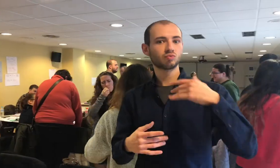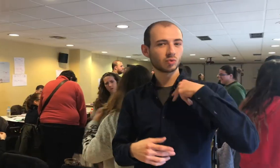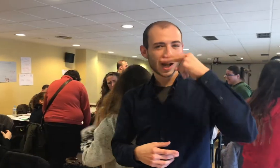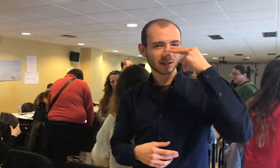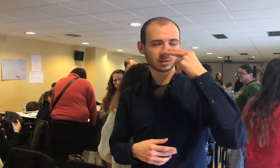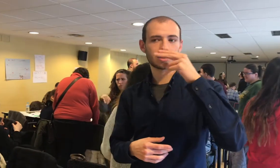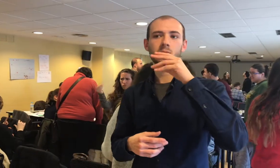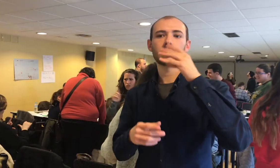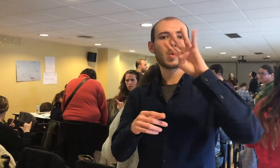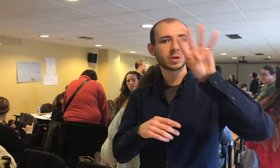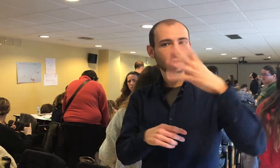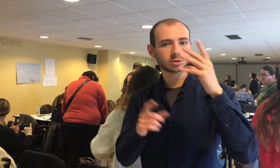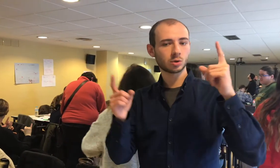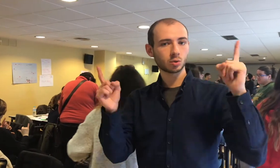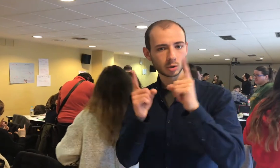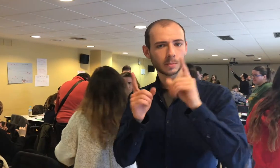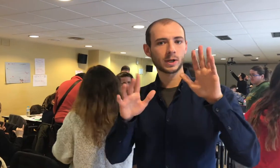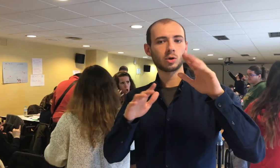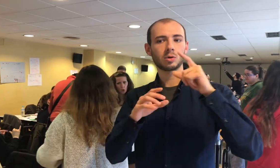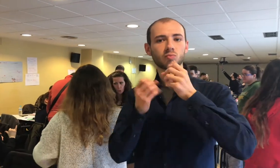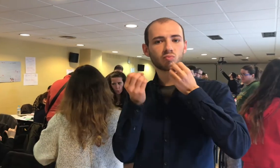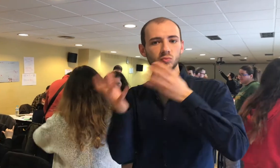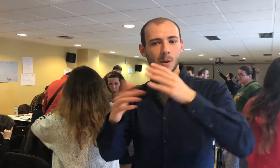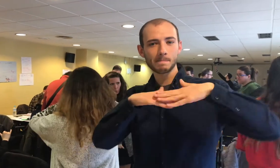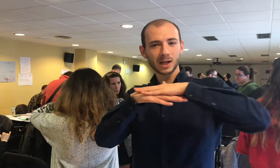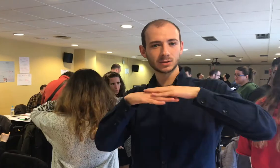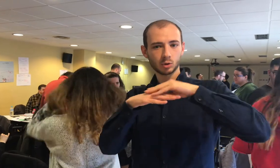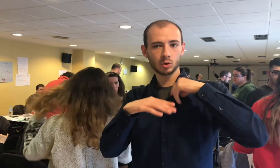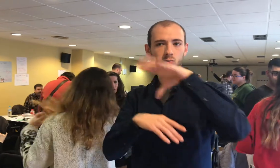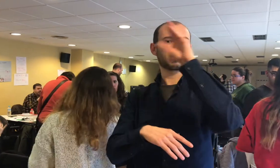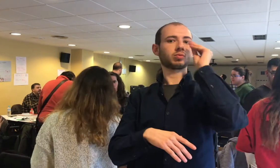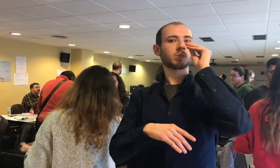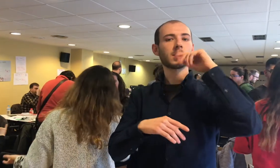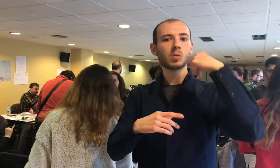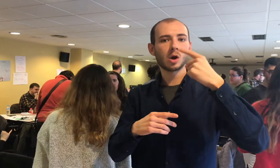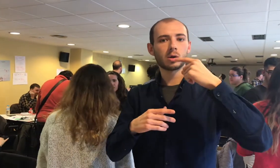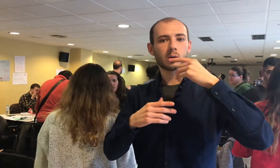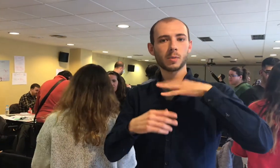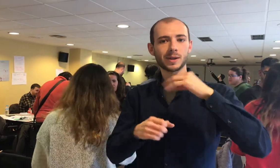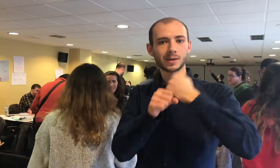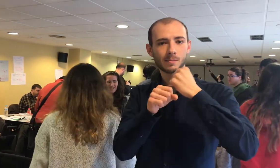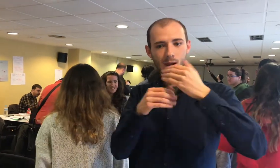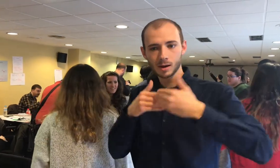... está resultando muy interesante, estas cuatro horas se están haciendo cortas. Más que nada está facilitando nociones básicas para poder desarrollar argumentos,